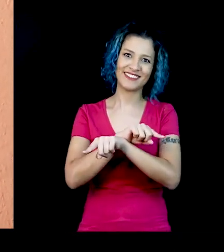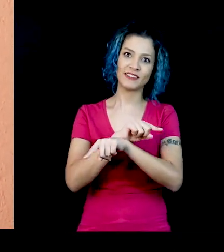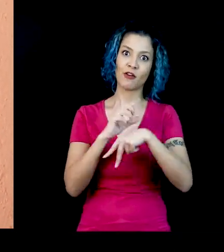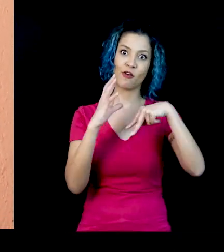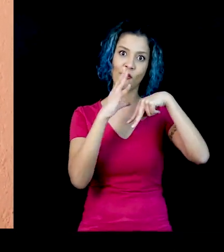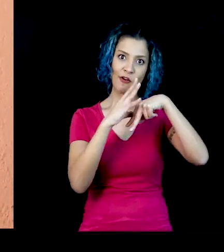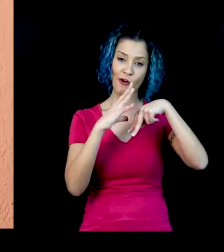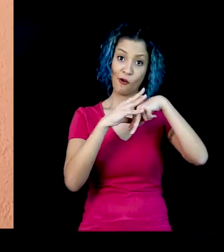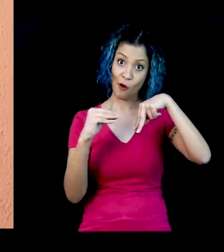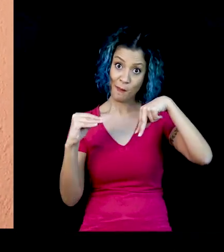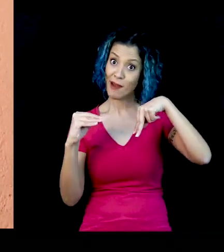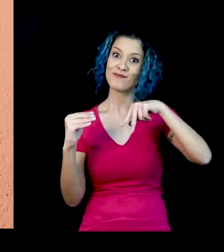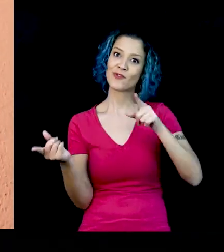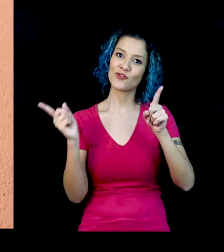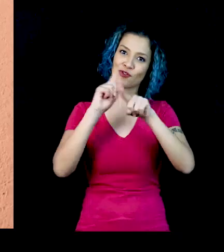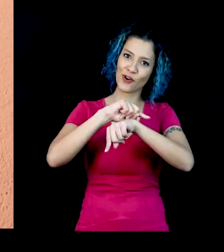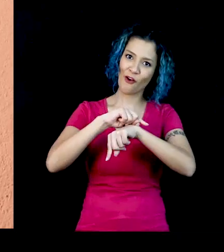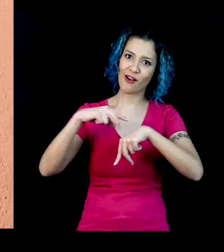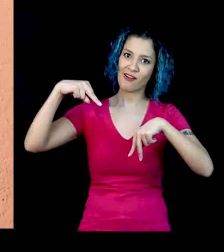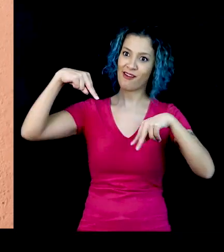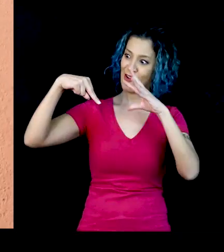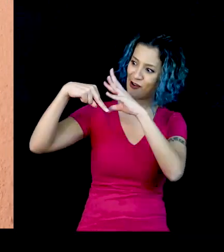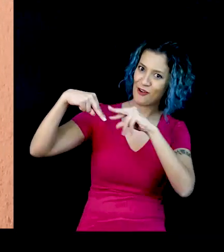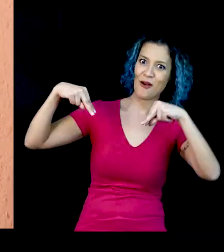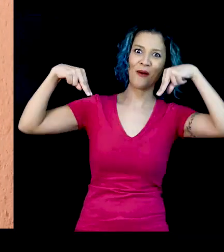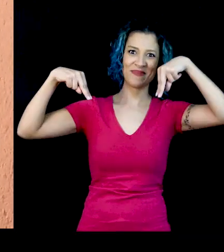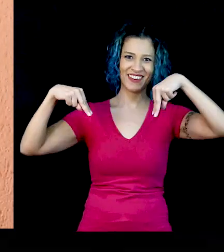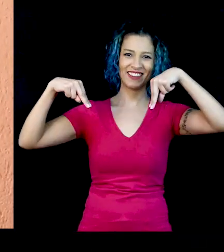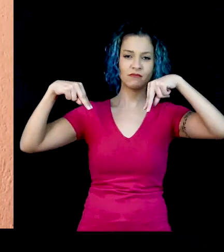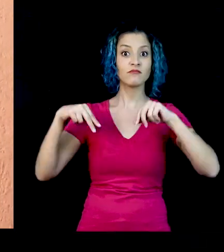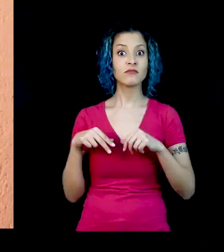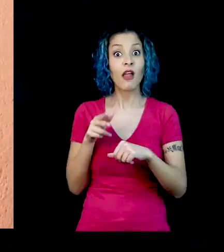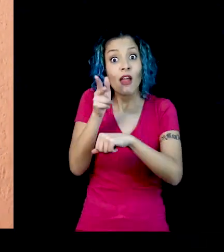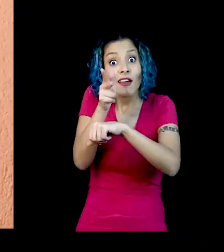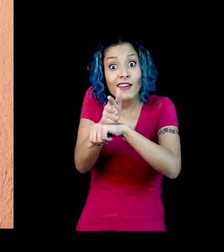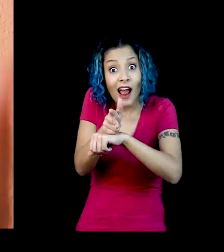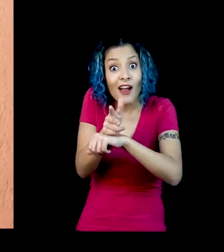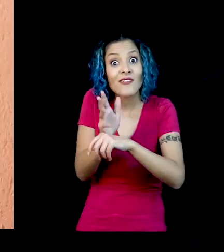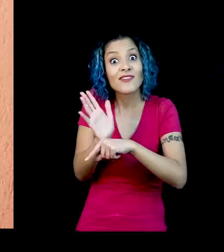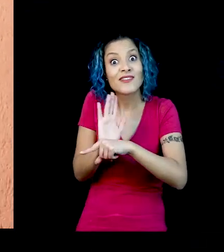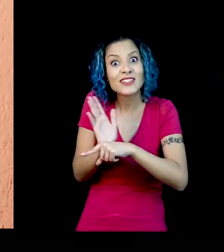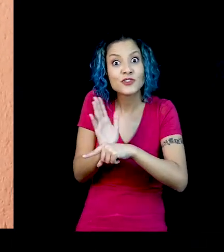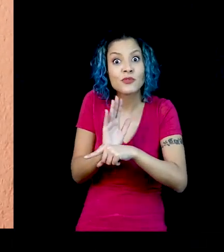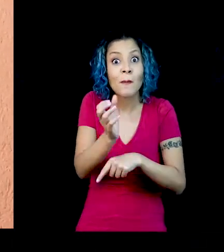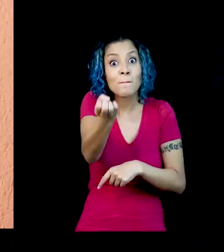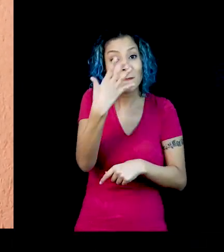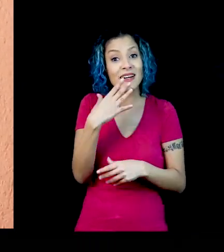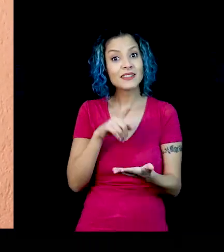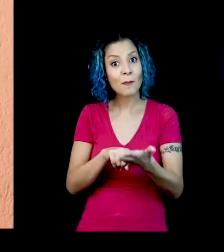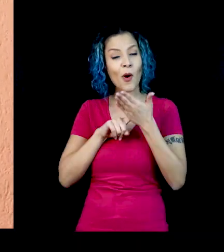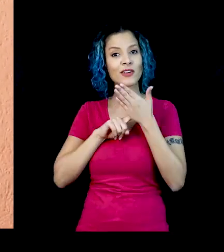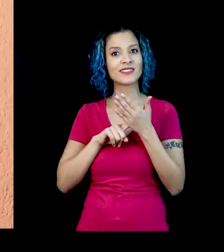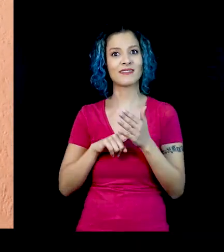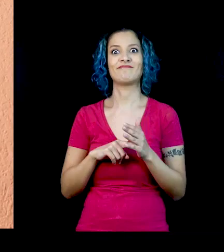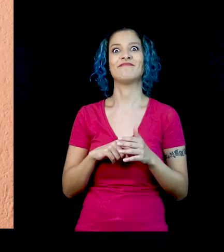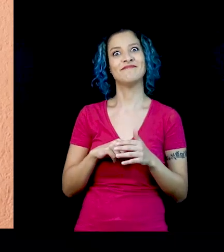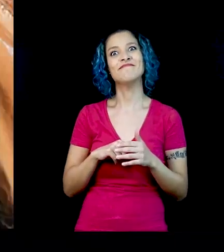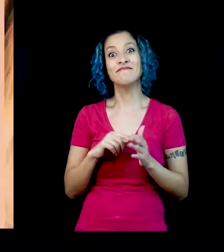Quero ver! Grave sendo espelho um do outro e me manda. Marque a gente.